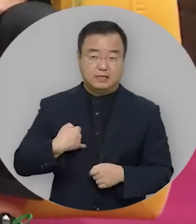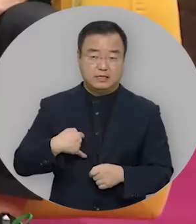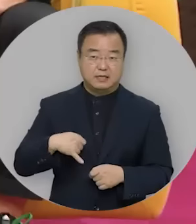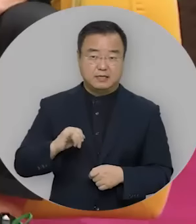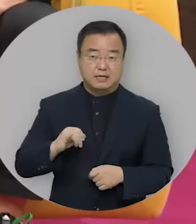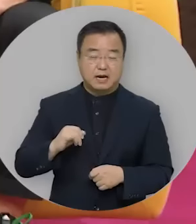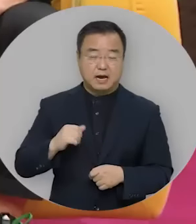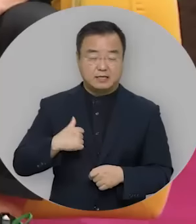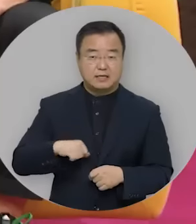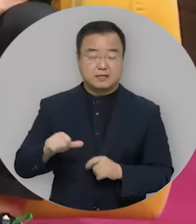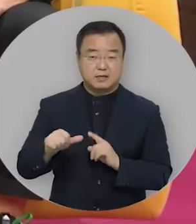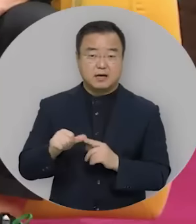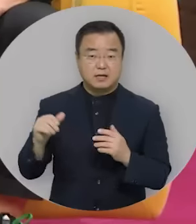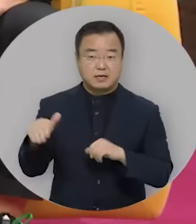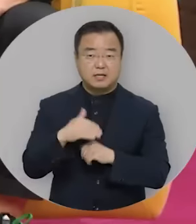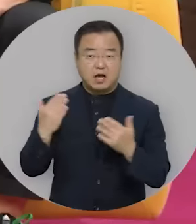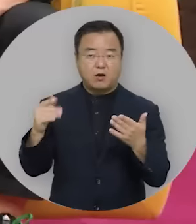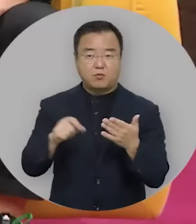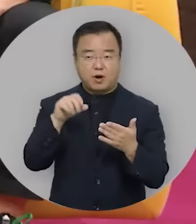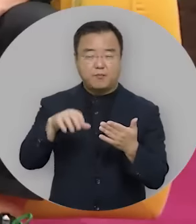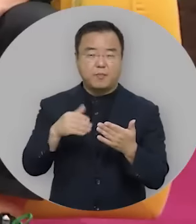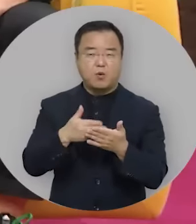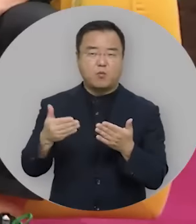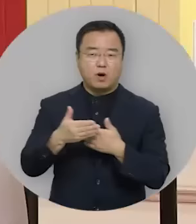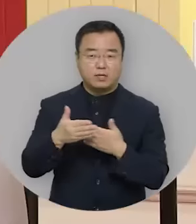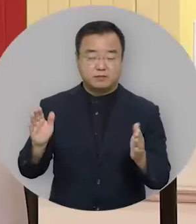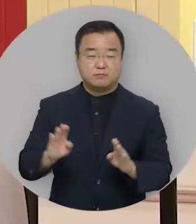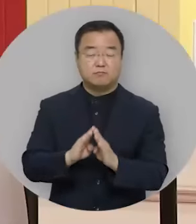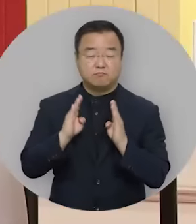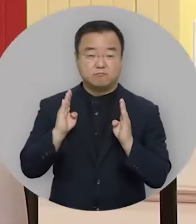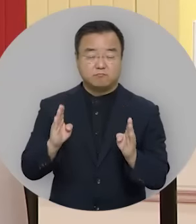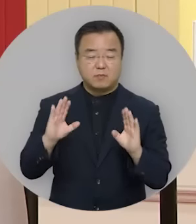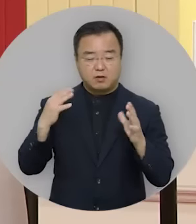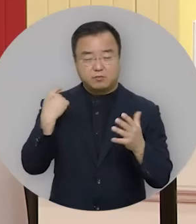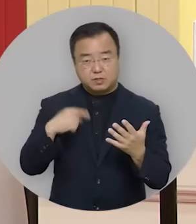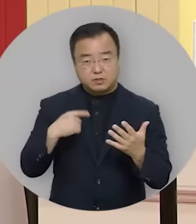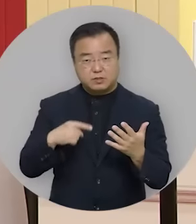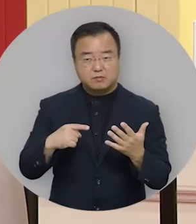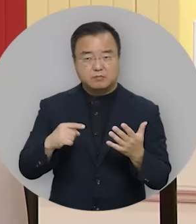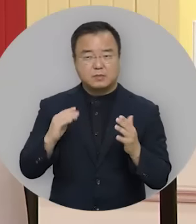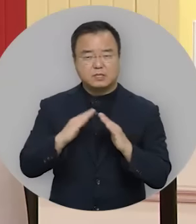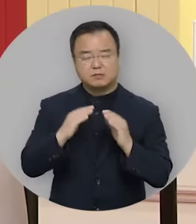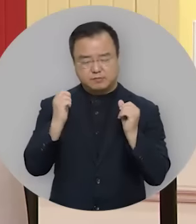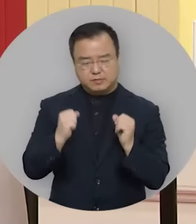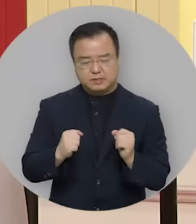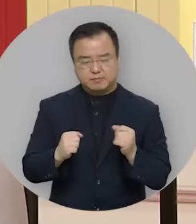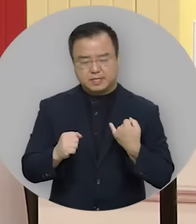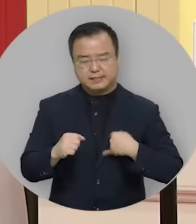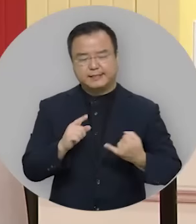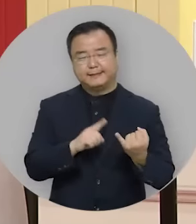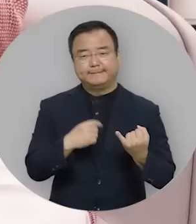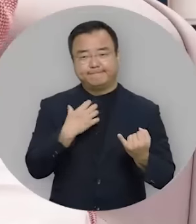화실을 열어서 아이들을 가르쳤어요. 집에 늘 혼자 있는 은혜가 너무 걱정돼서